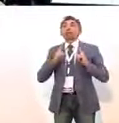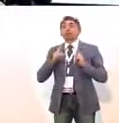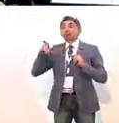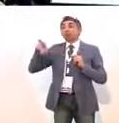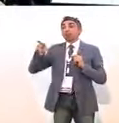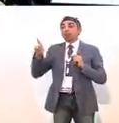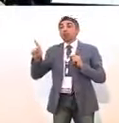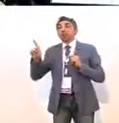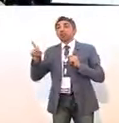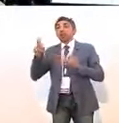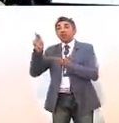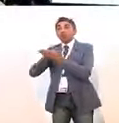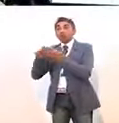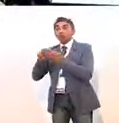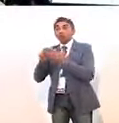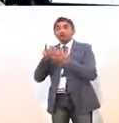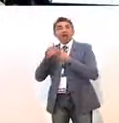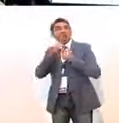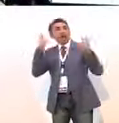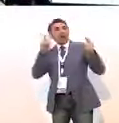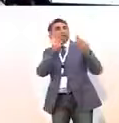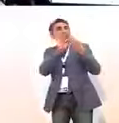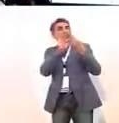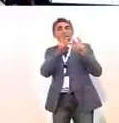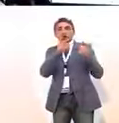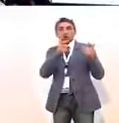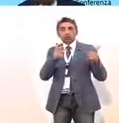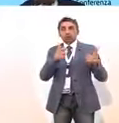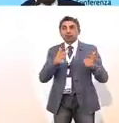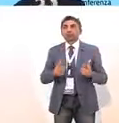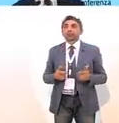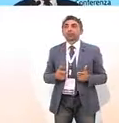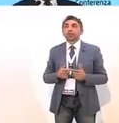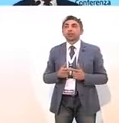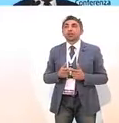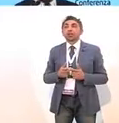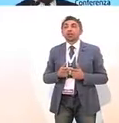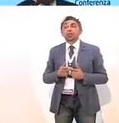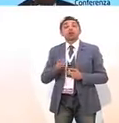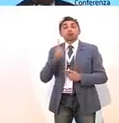i voti non ci sono le grandi intese, giochiamola pulita la partita, sennò ci si prende in